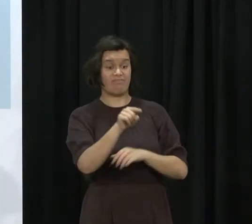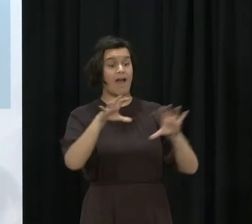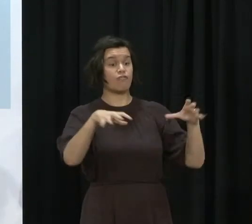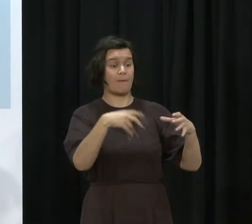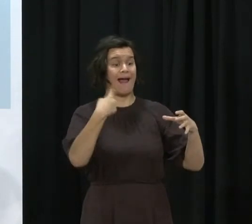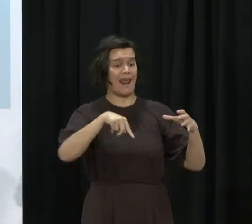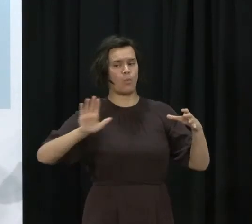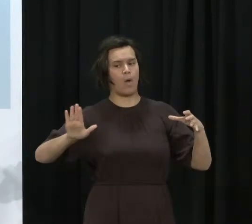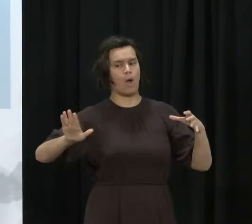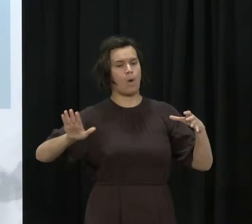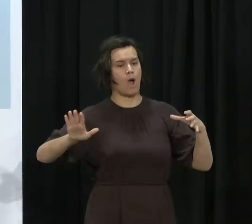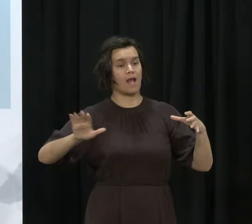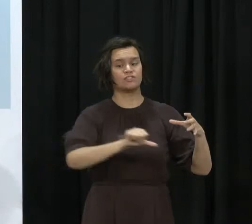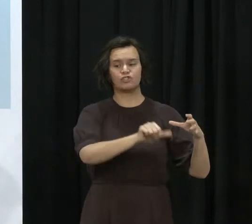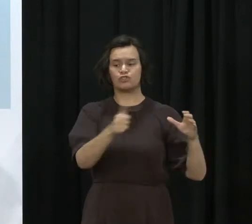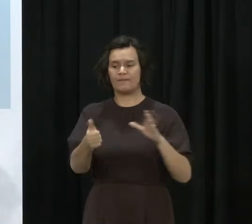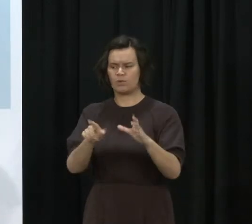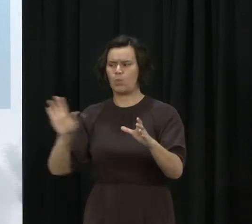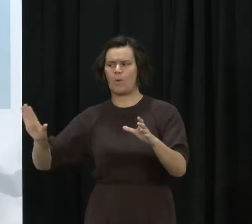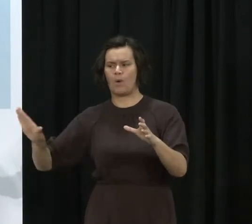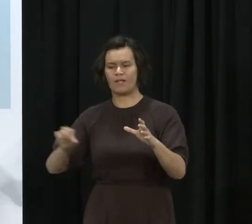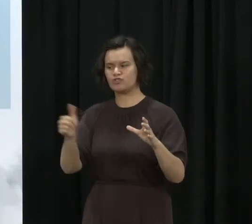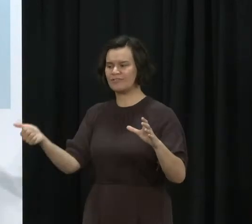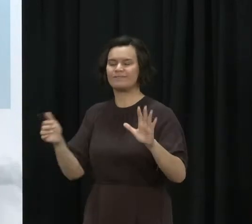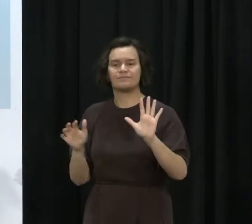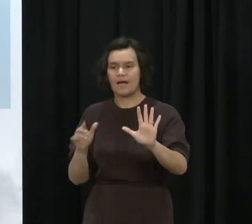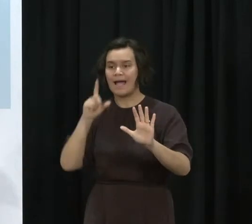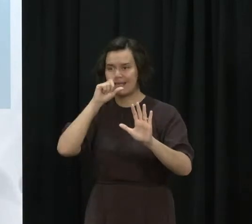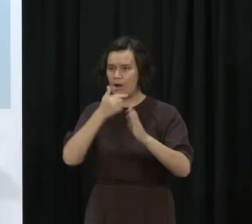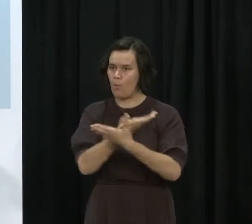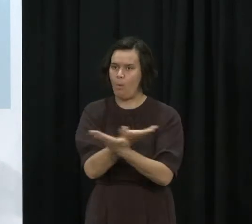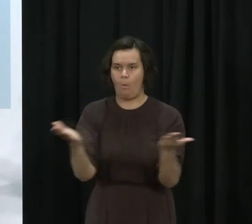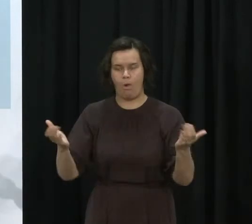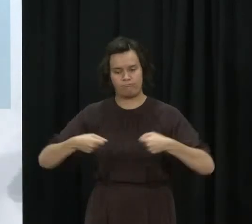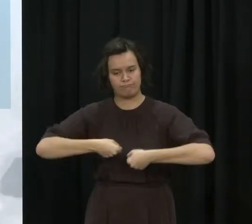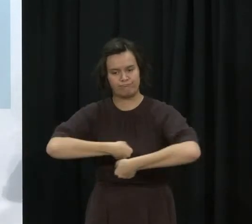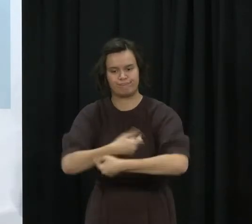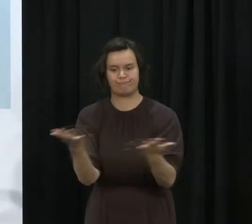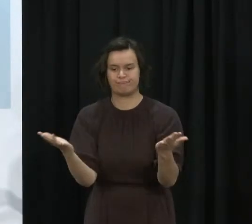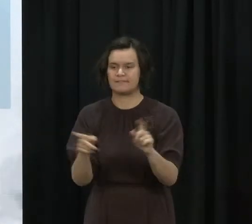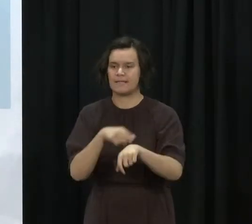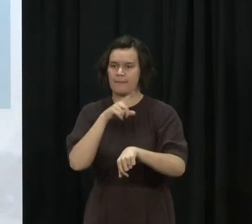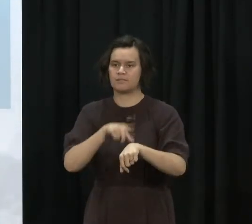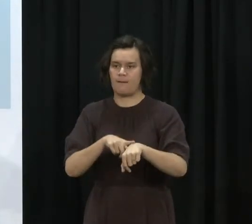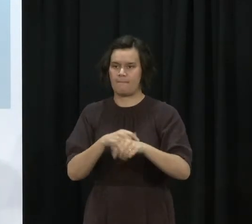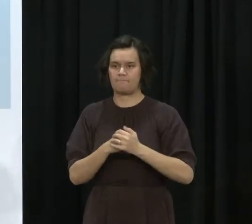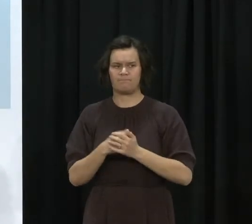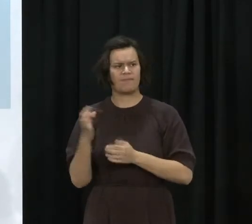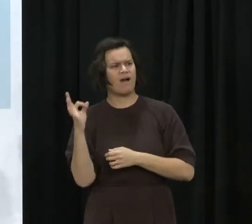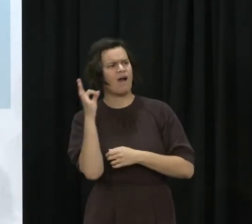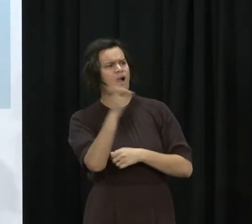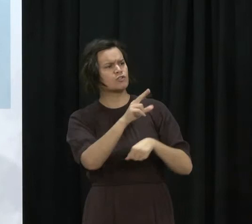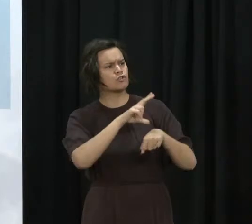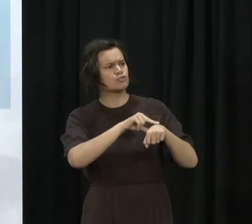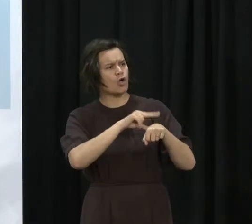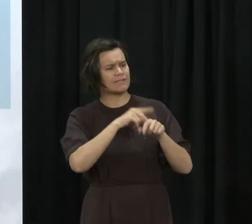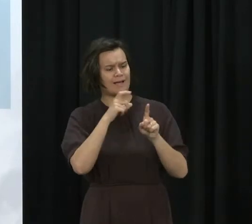ki te kai i roto i taua ara, a